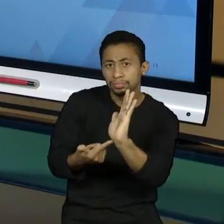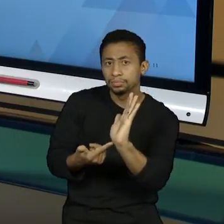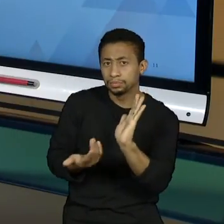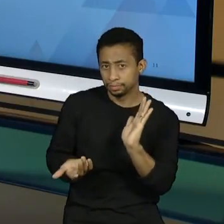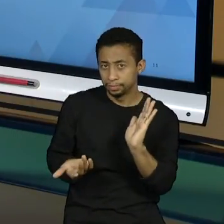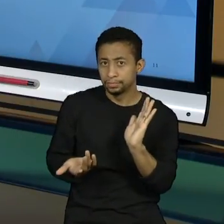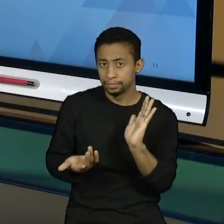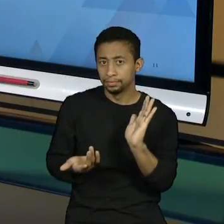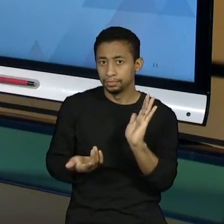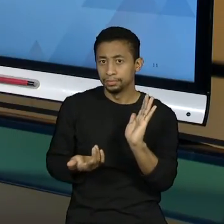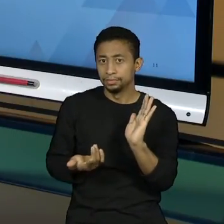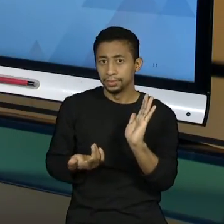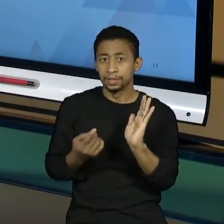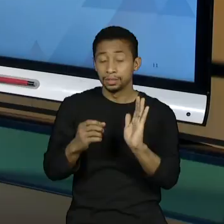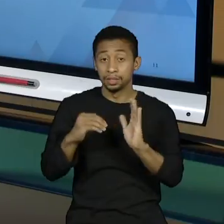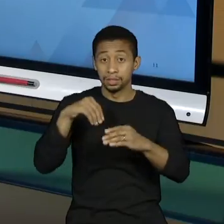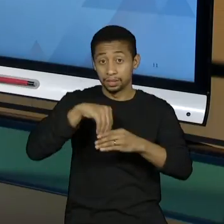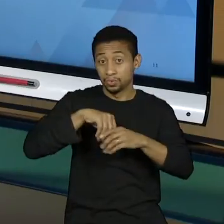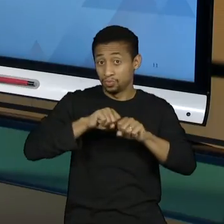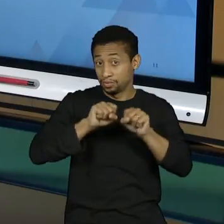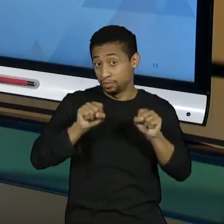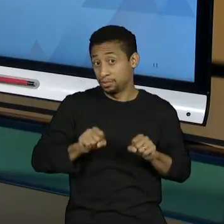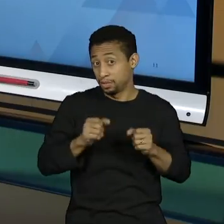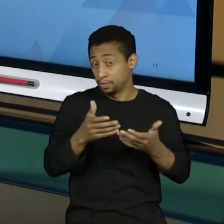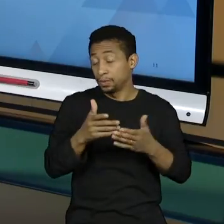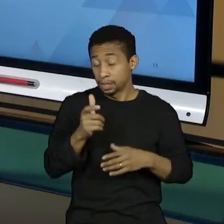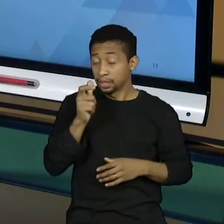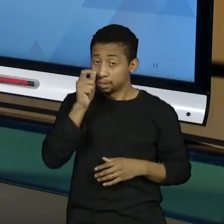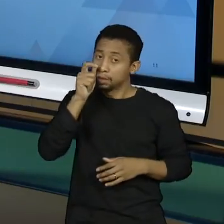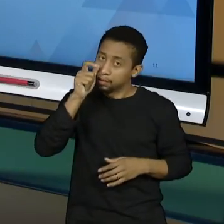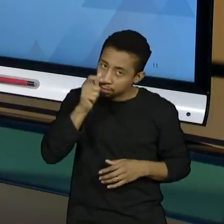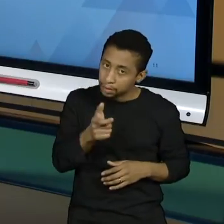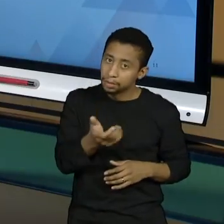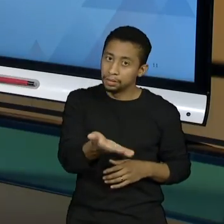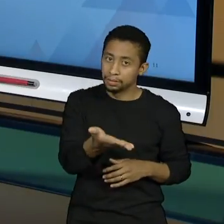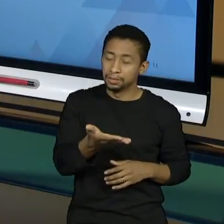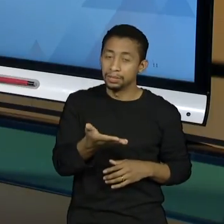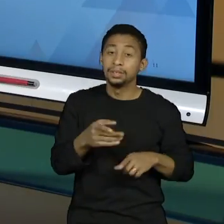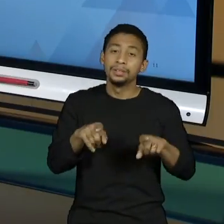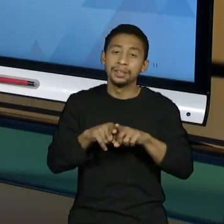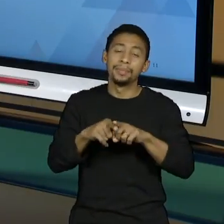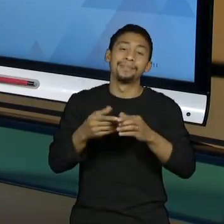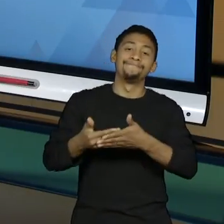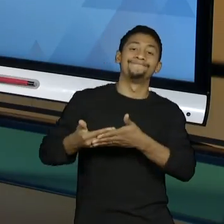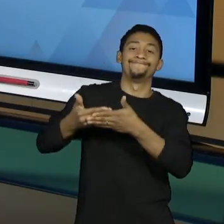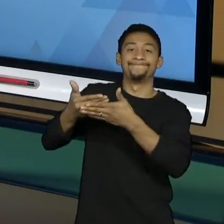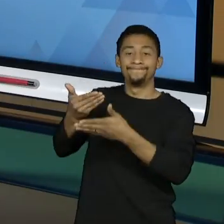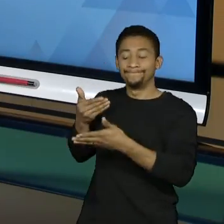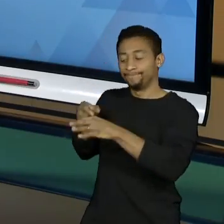NAS VÁRIAS PARTES DO SEU SISTEMA? ENTÃO ISSO É INTERESSANTE, E O QUE PODERIA TER SIDO FEITO PARA QUE ELA FICASSE MAIS SATISFEITA, MENOS